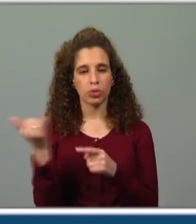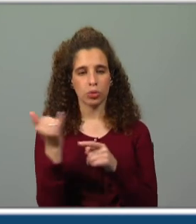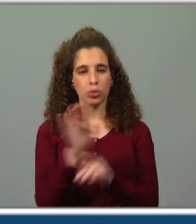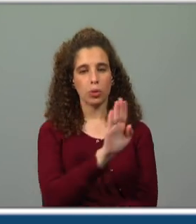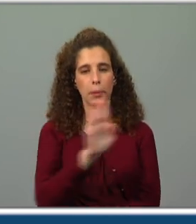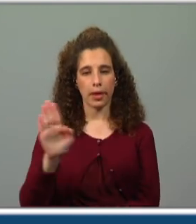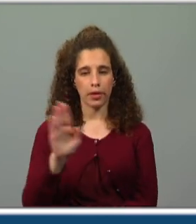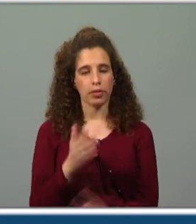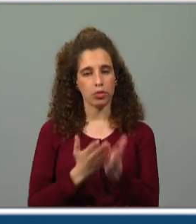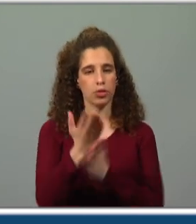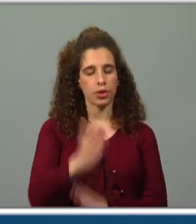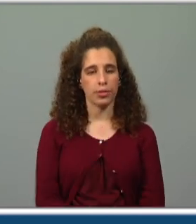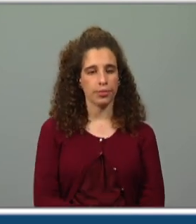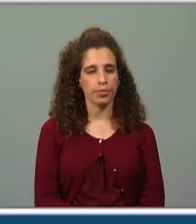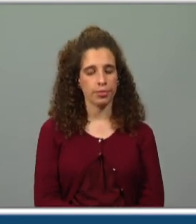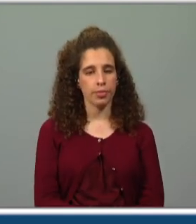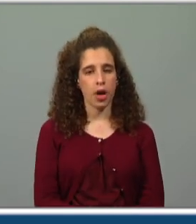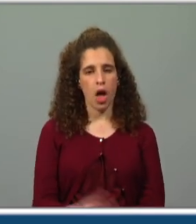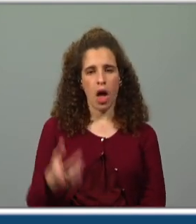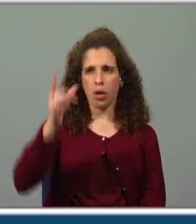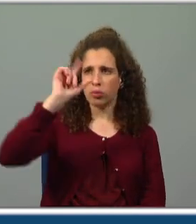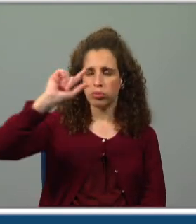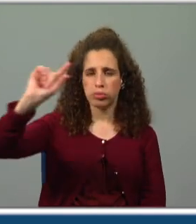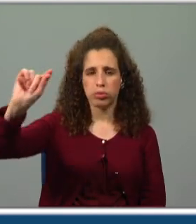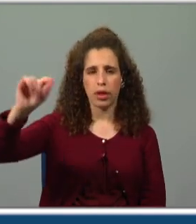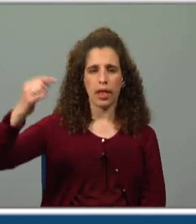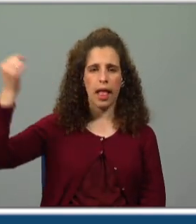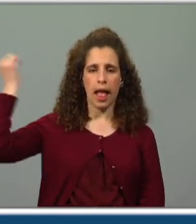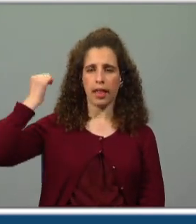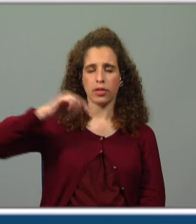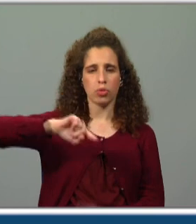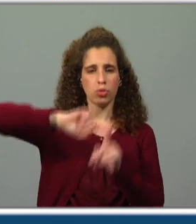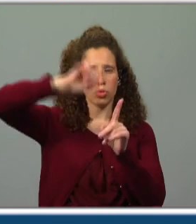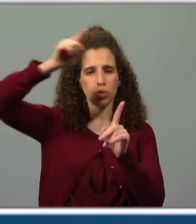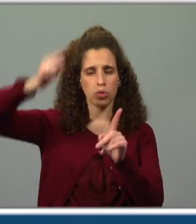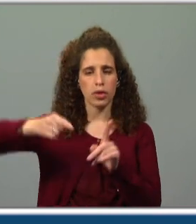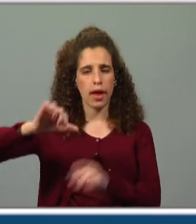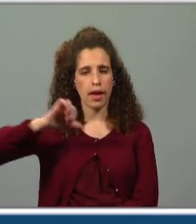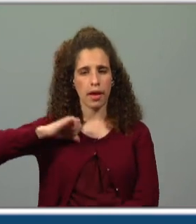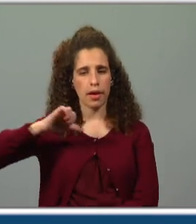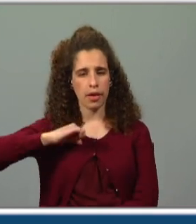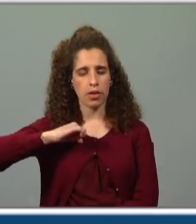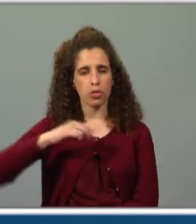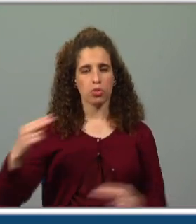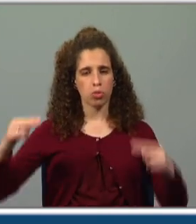plano Vamos então continuar ao longe atrás dos Arcos castanhos do Aqueduto 計劃所以讓我們繼續遠方在渡槽的棕色拱門後面